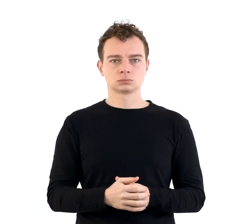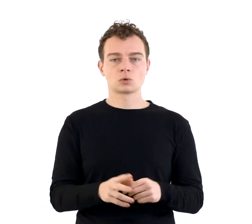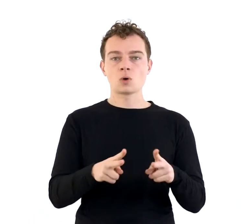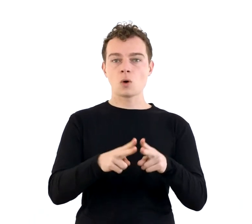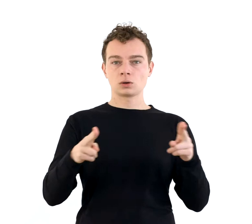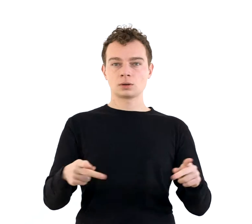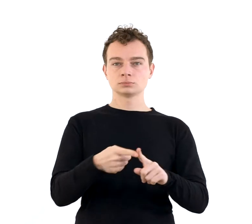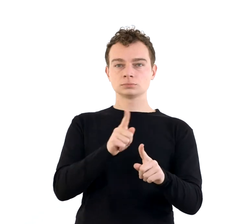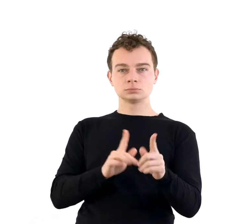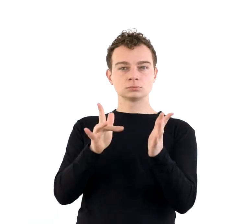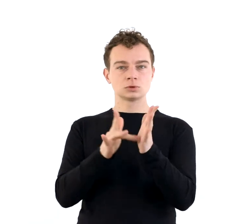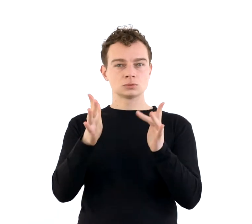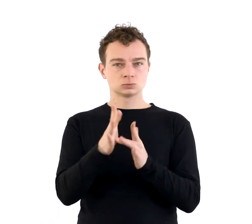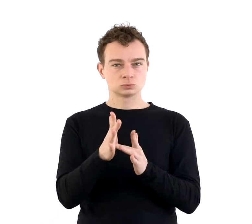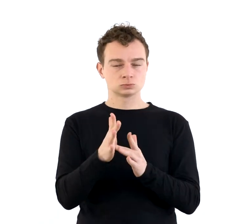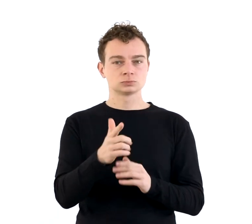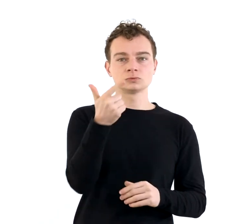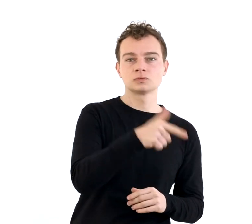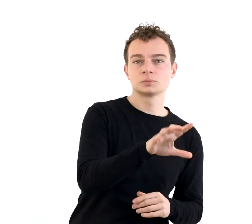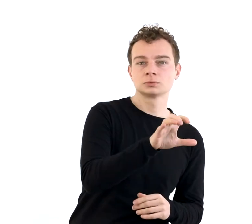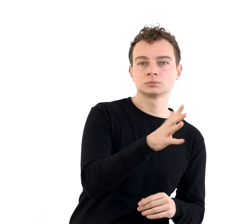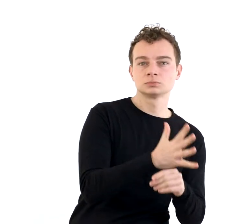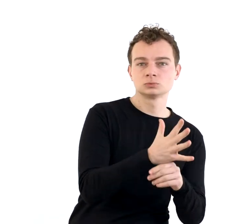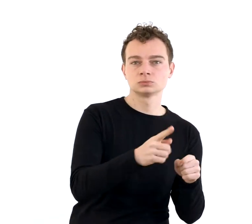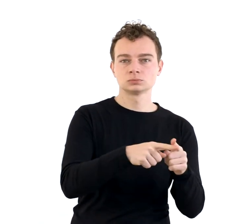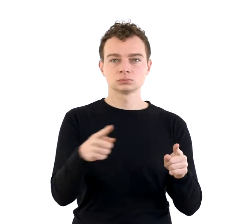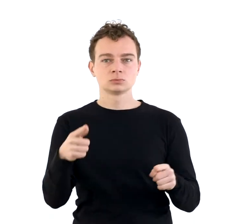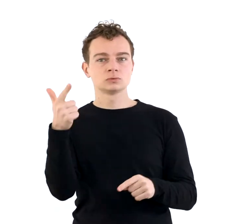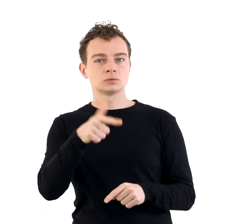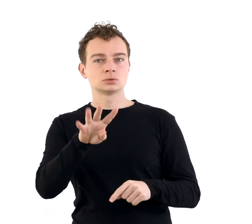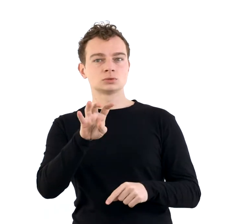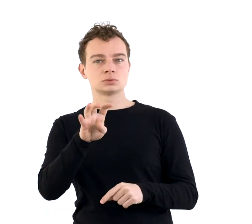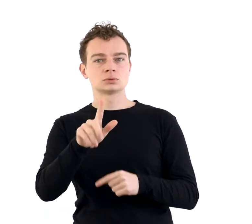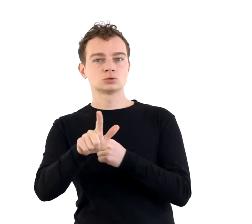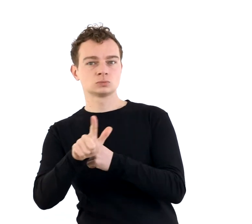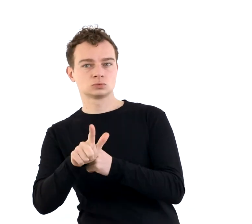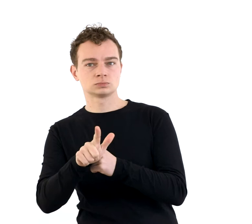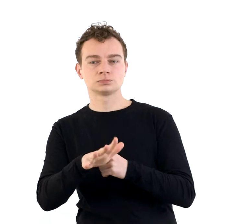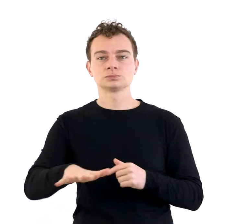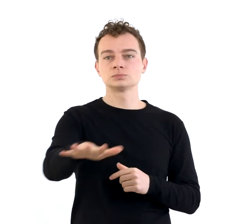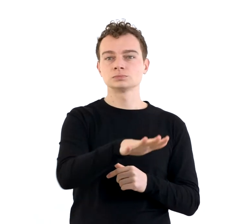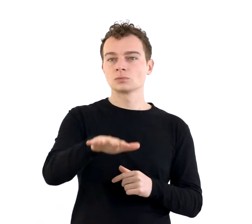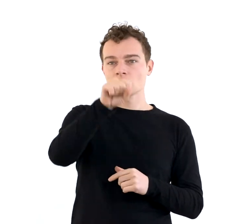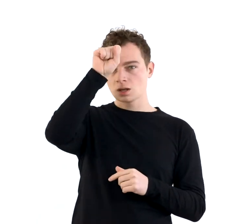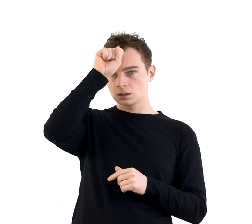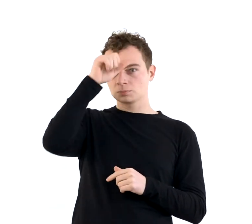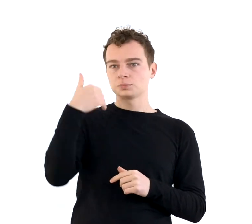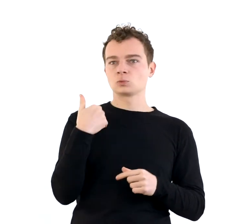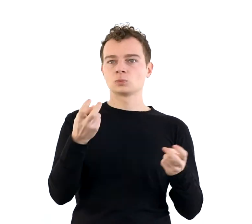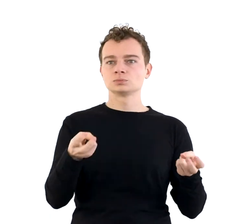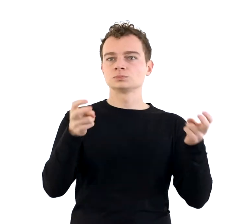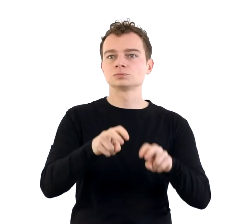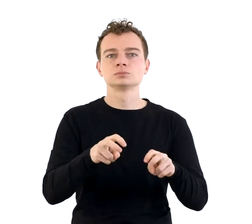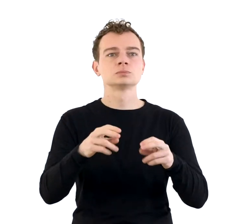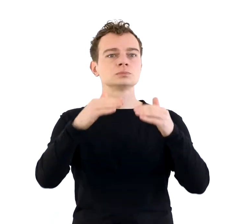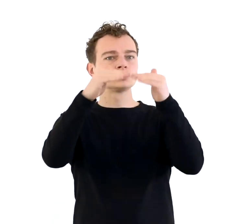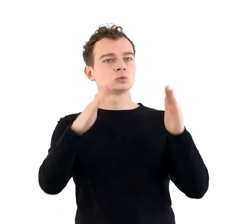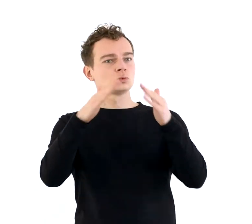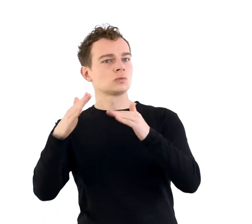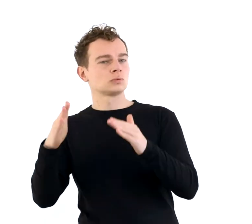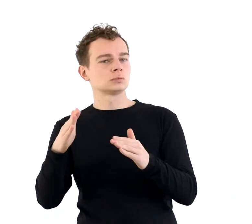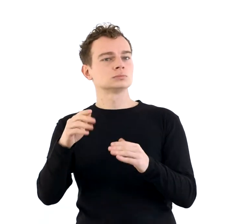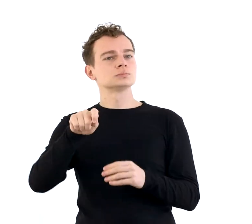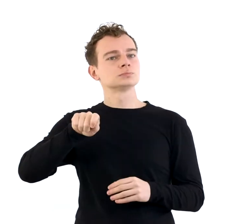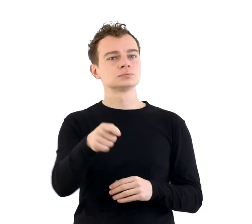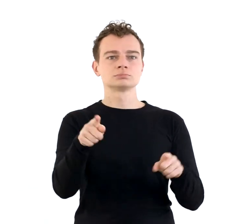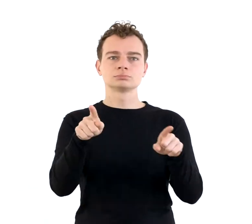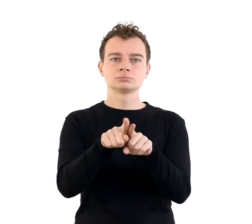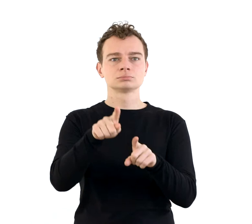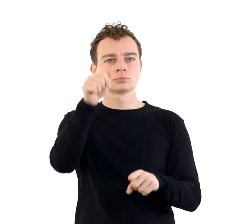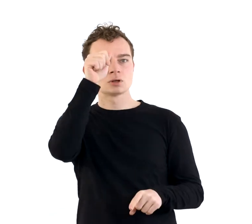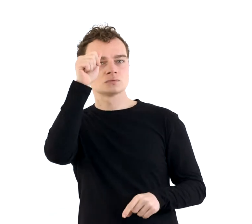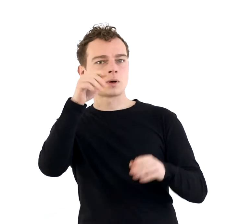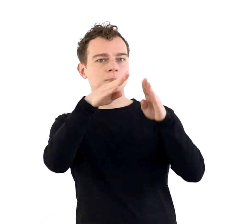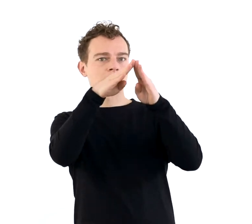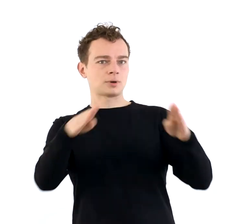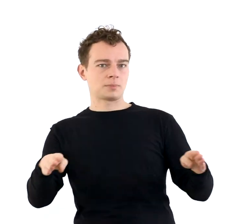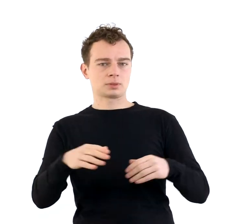W okresie 2550 – 2470 p.n.e. powstały w Egipcie budowle zwane piramidami.